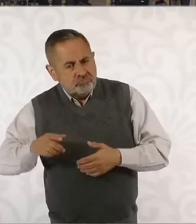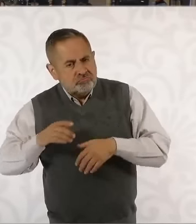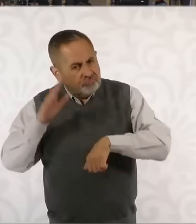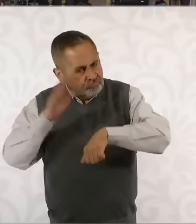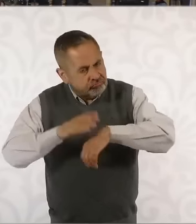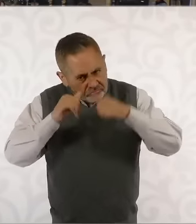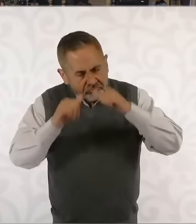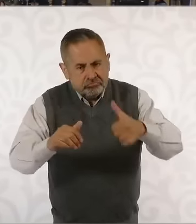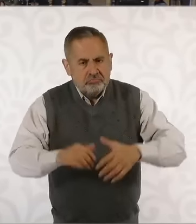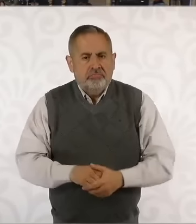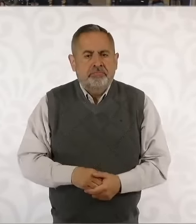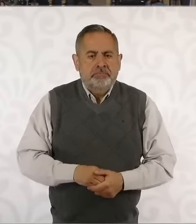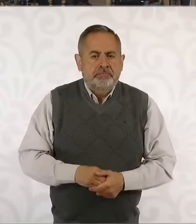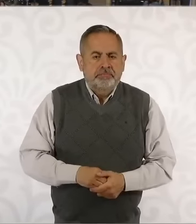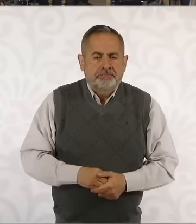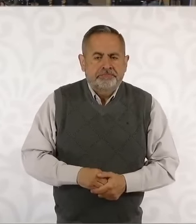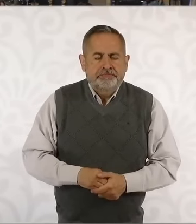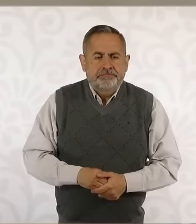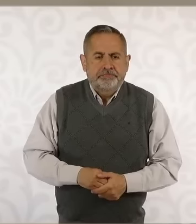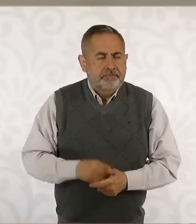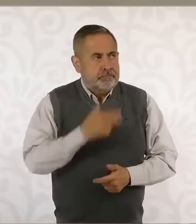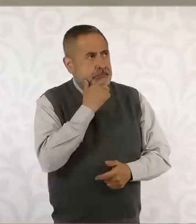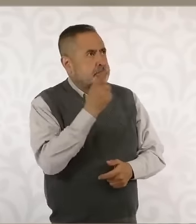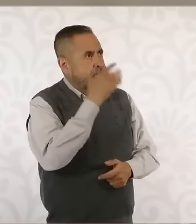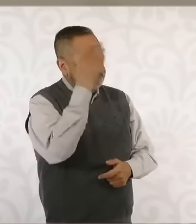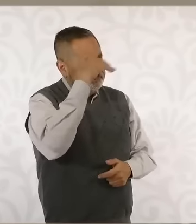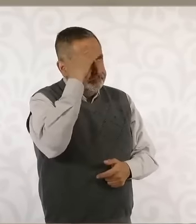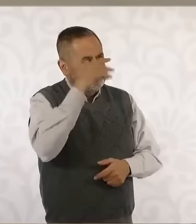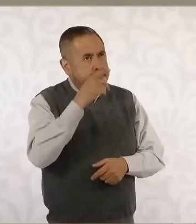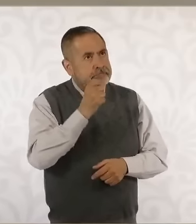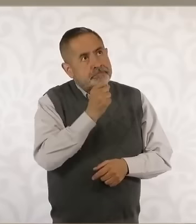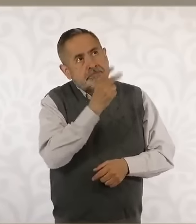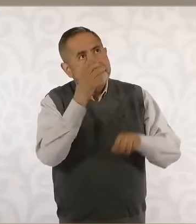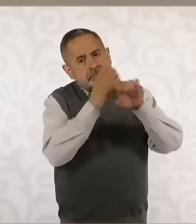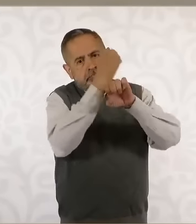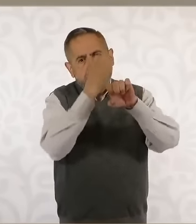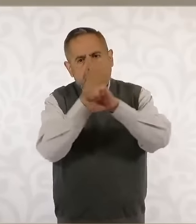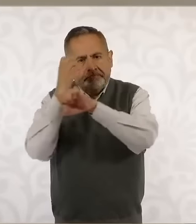Sé que aún espera información oficial eh de los estados en donde esta agresión se considera está